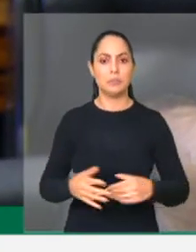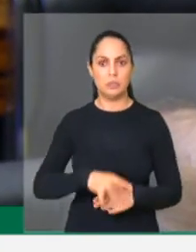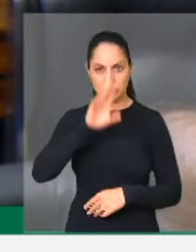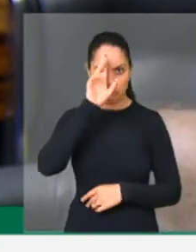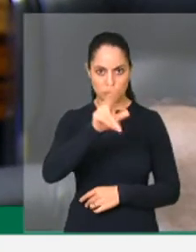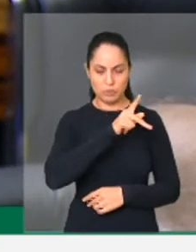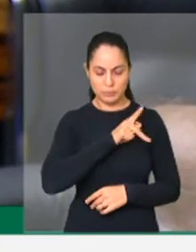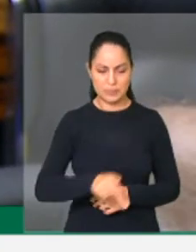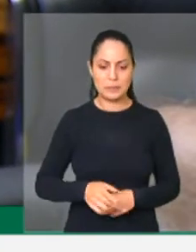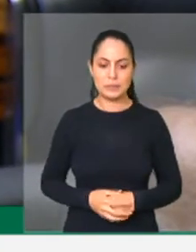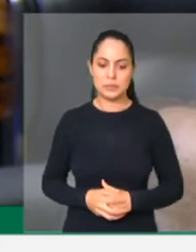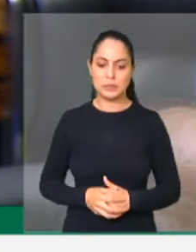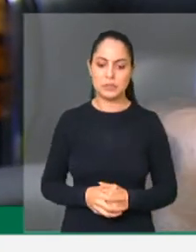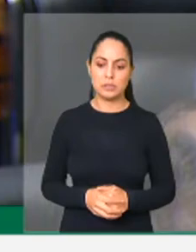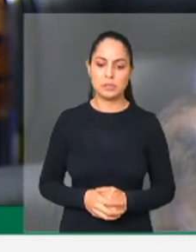INSTRUMENTOS FUNDAMENTAIS PARA TERMOS POLÍTICAS REGIONAIS E